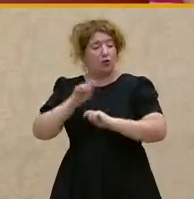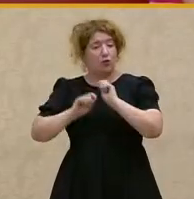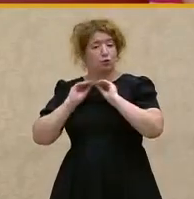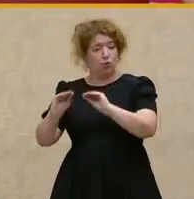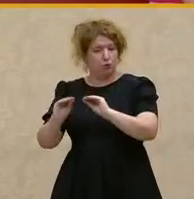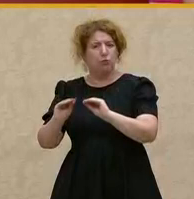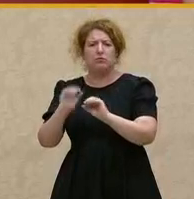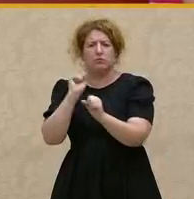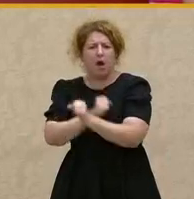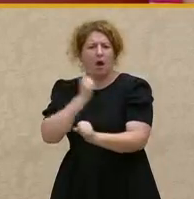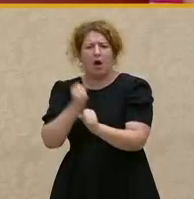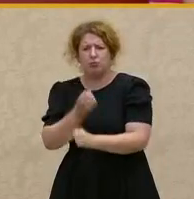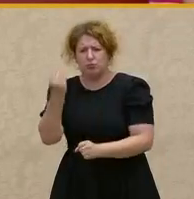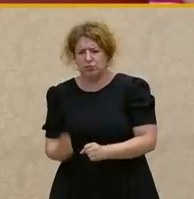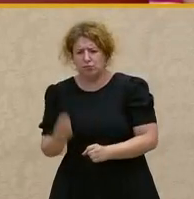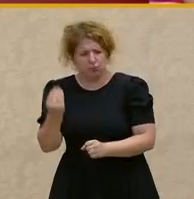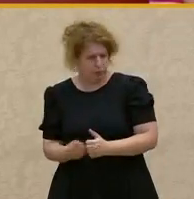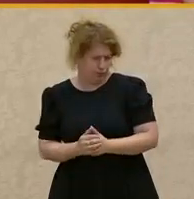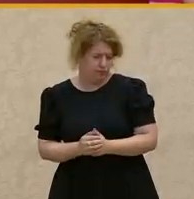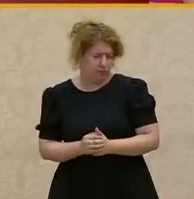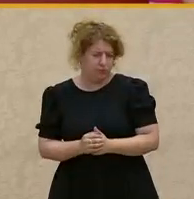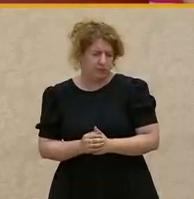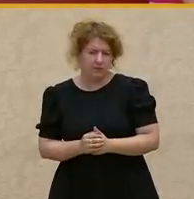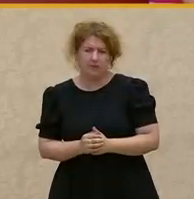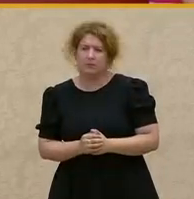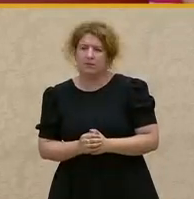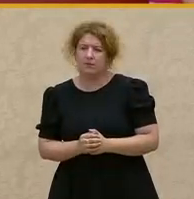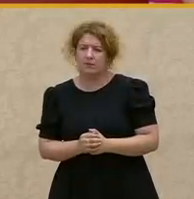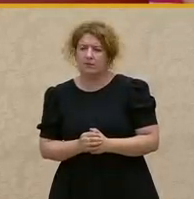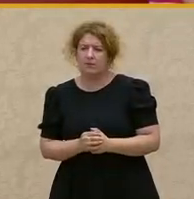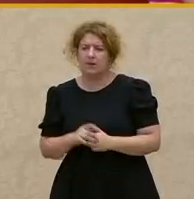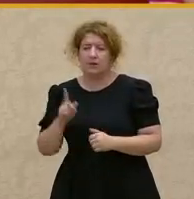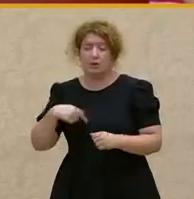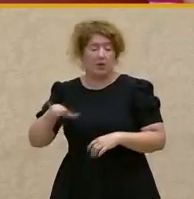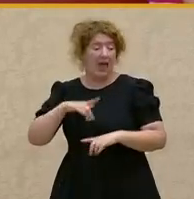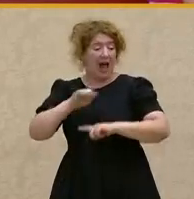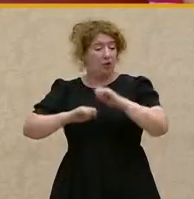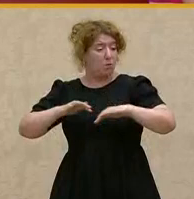labores que realizan y reconocer lo importante y necesario que es el movimiento asociativo para